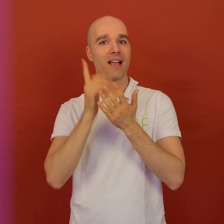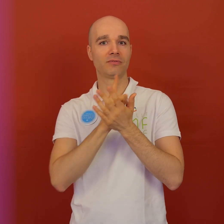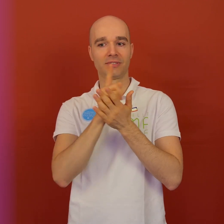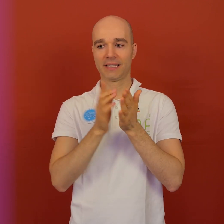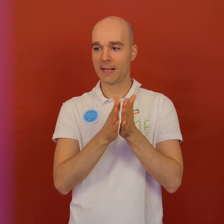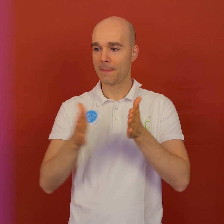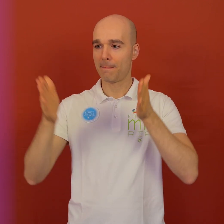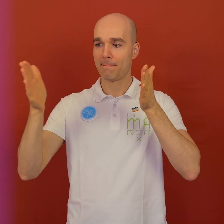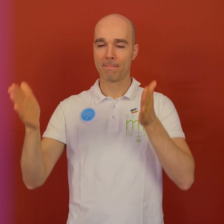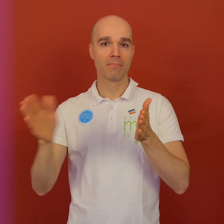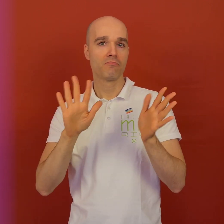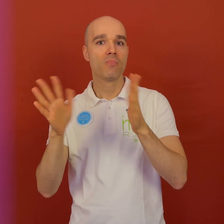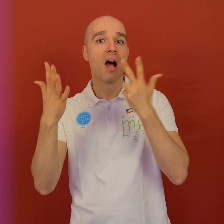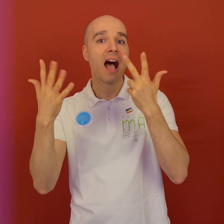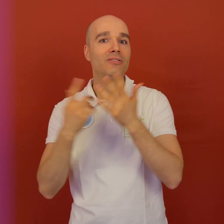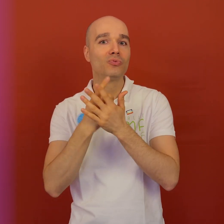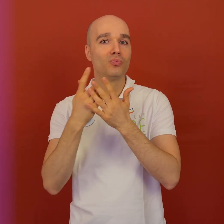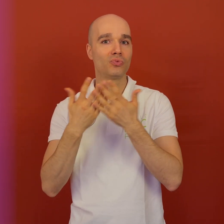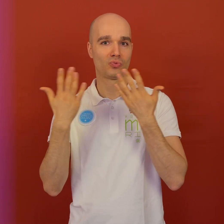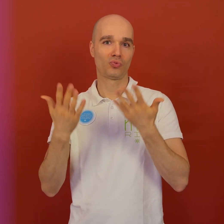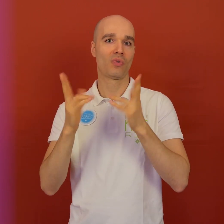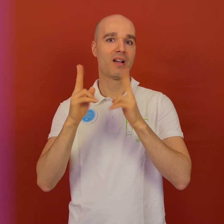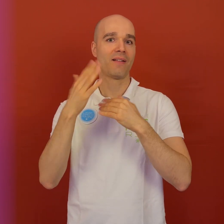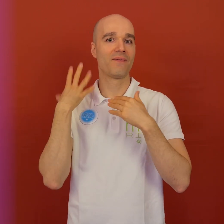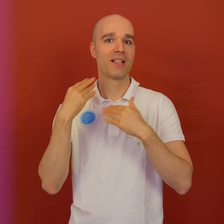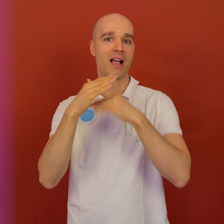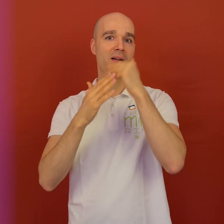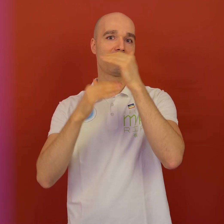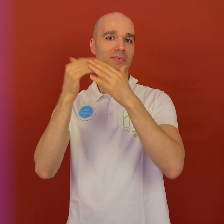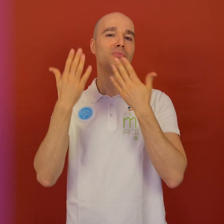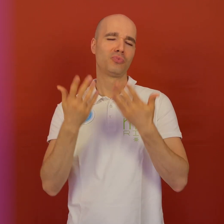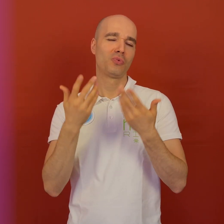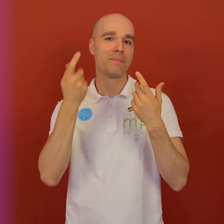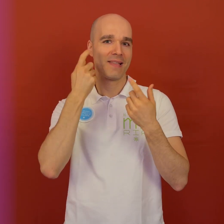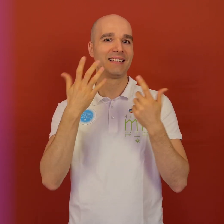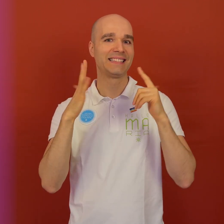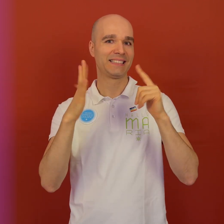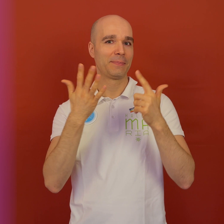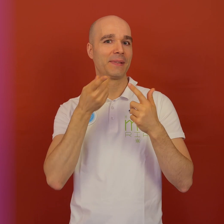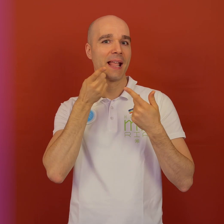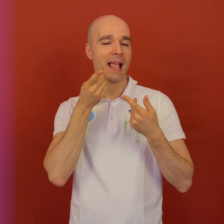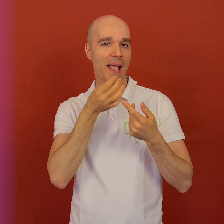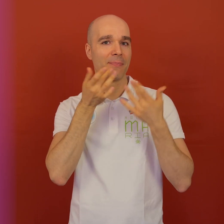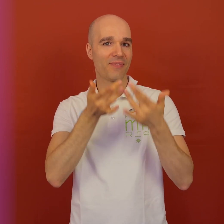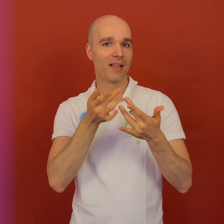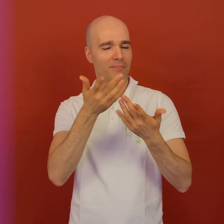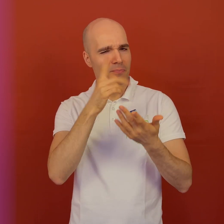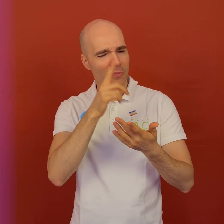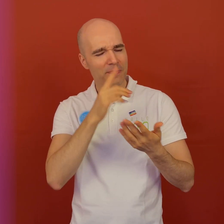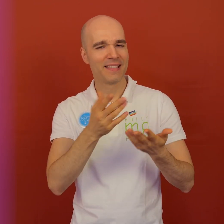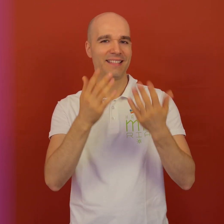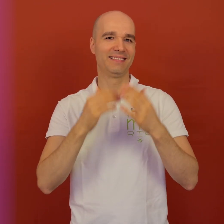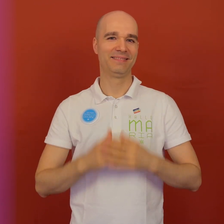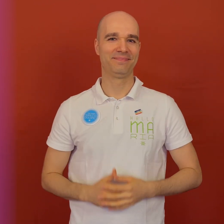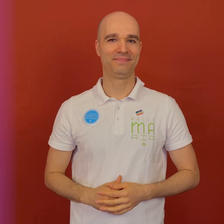Schlafdauer bist, also zum Beispiel bei 8 Stunden Schlaf. So lautet die siebente Empfehlung. Probier es aus!